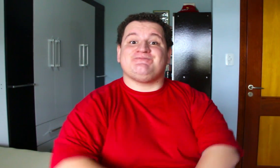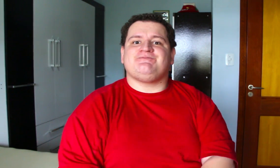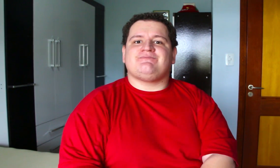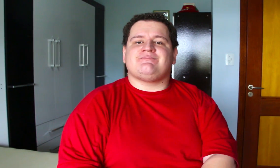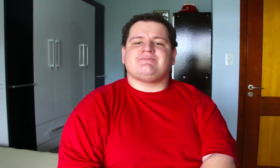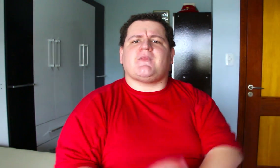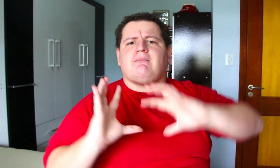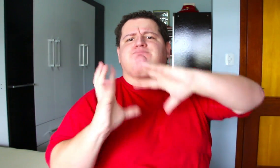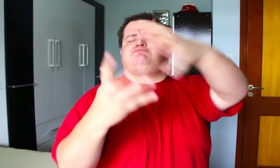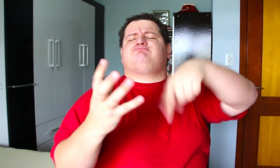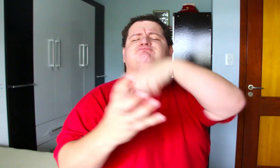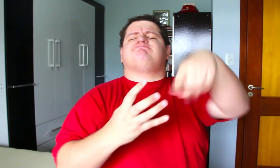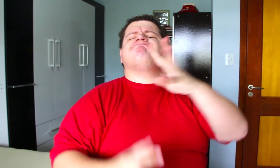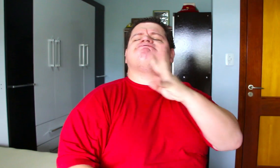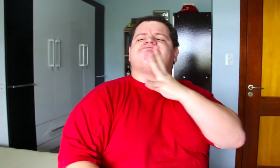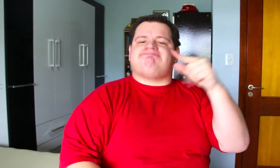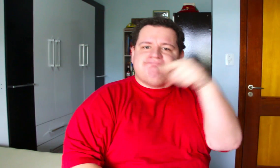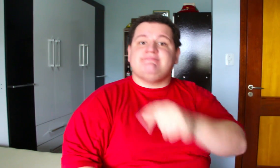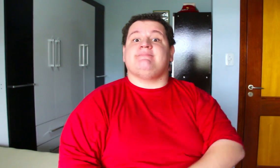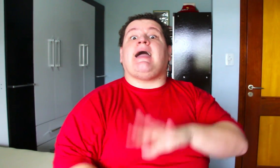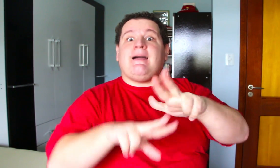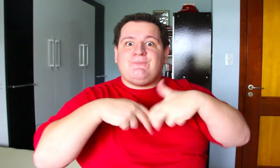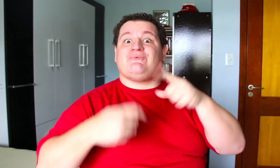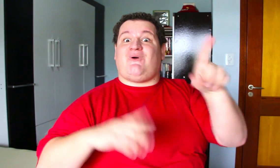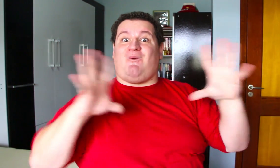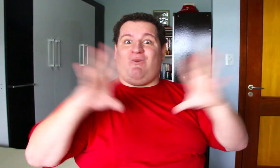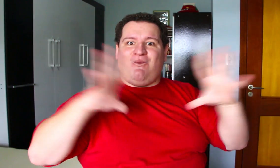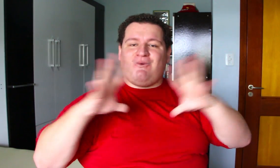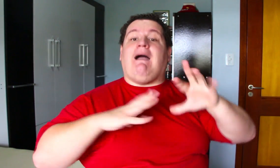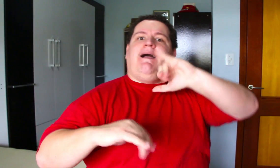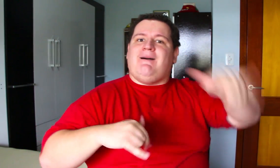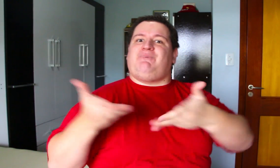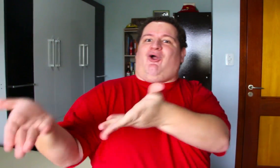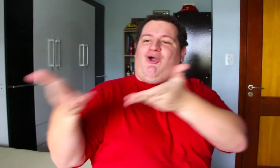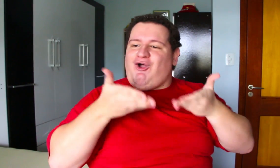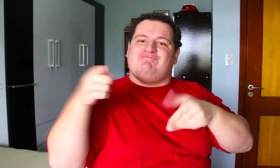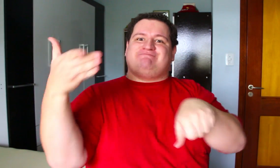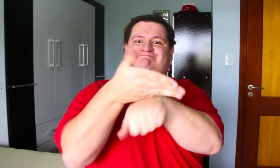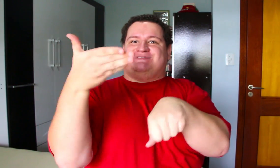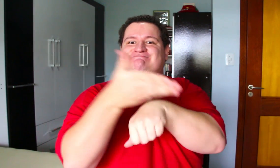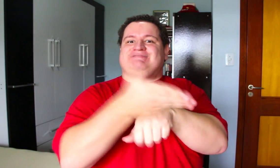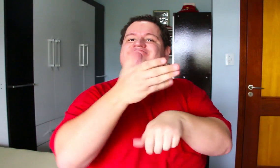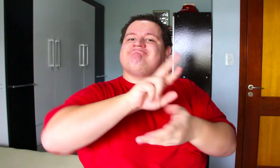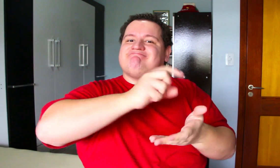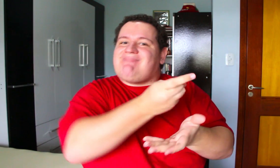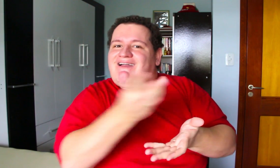Ele é muito conhecido mundialmente, recebeu convites de Hollywood para atuar em cinema,